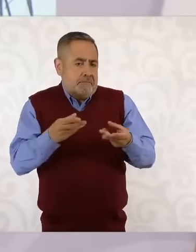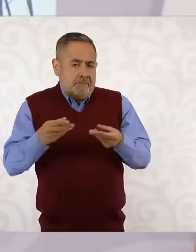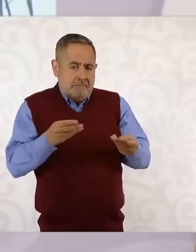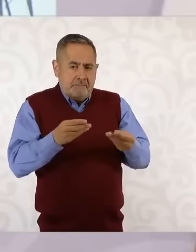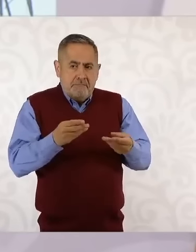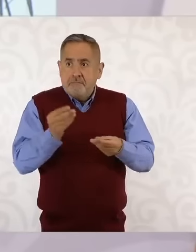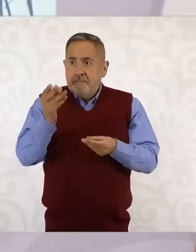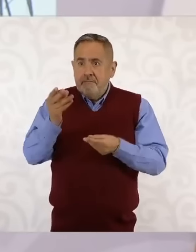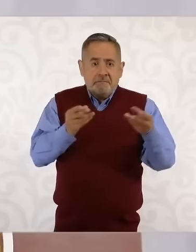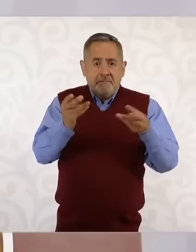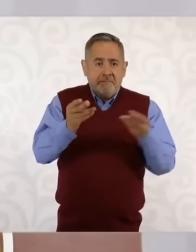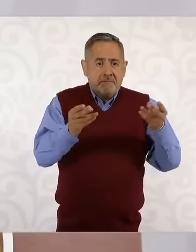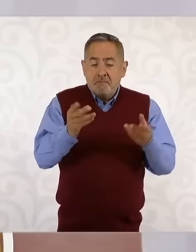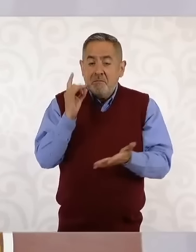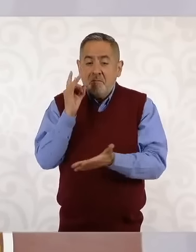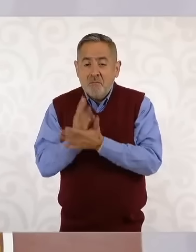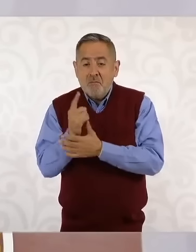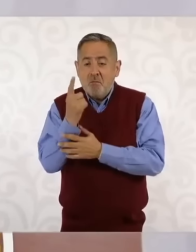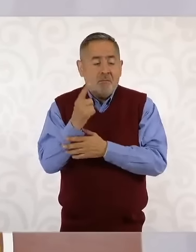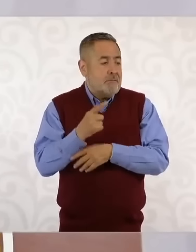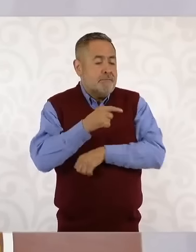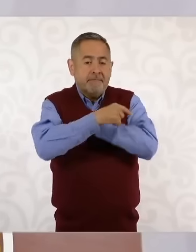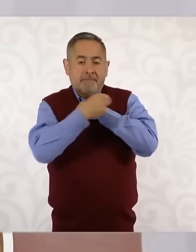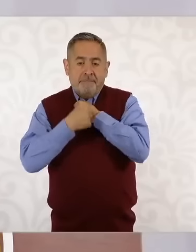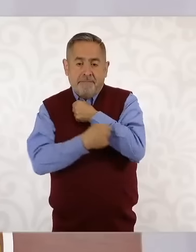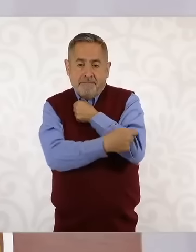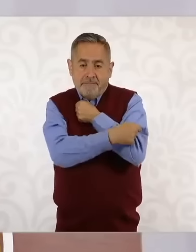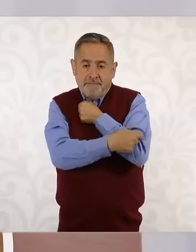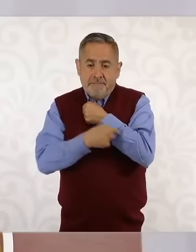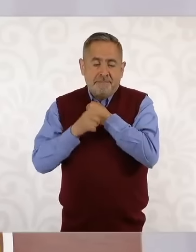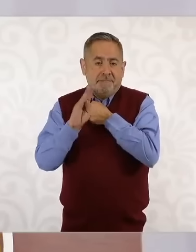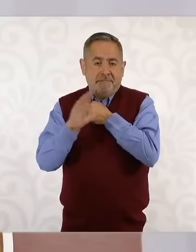que está en proceso, es la península de Baja California. Entonces sí, fortalecer